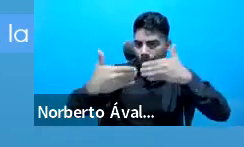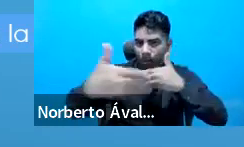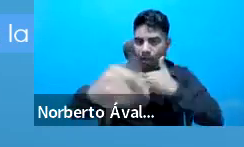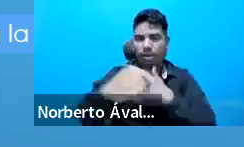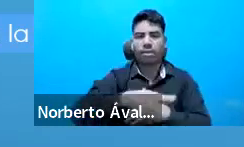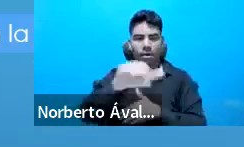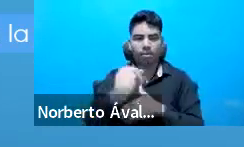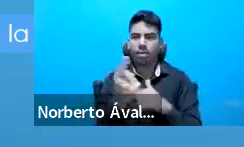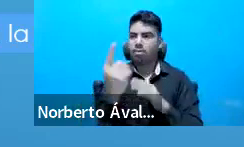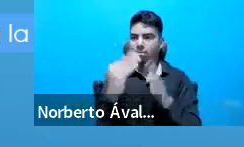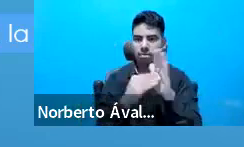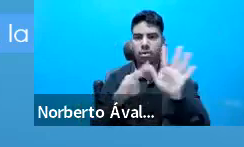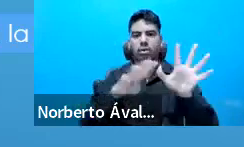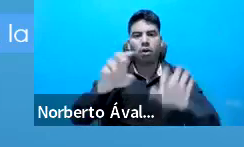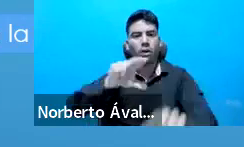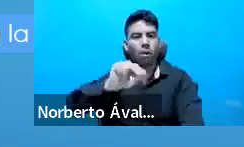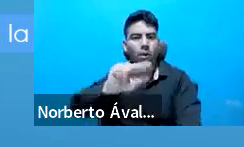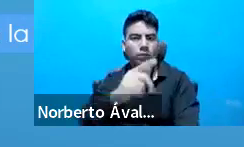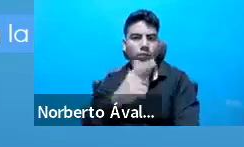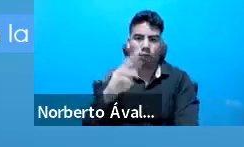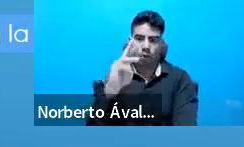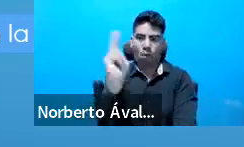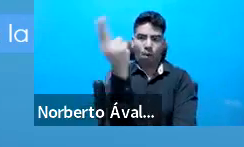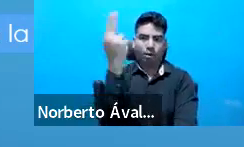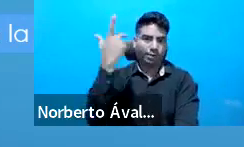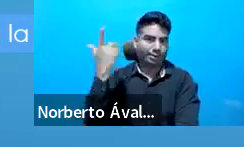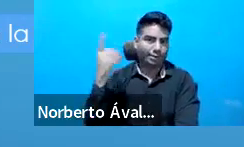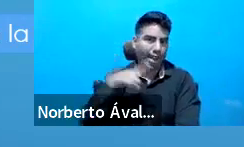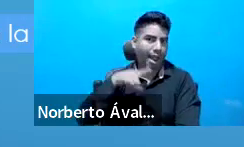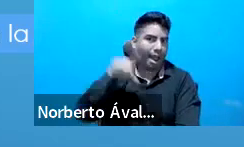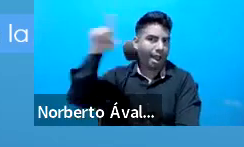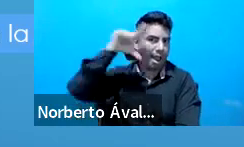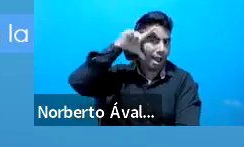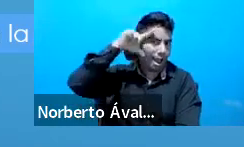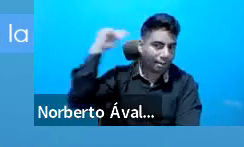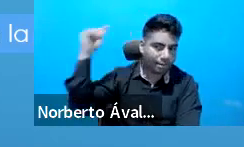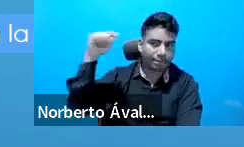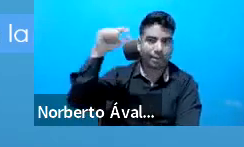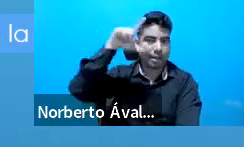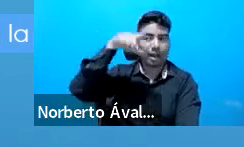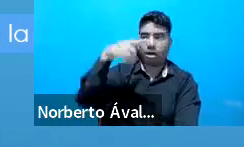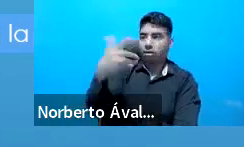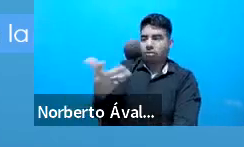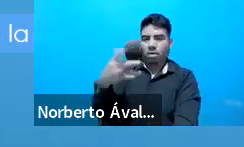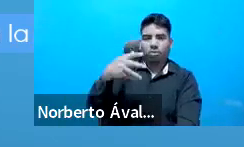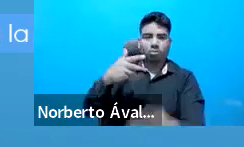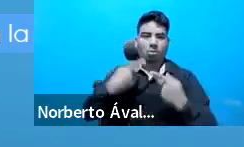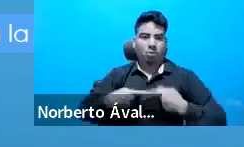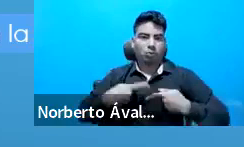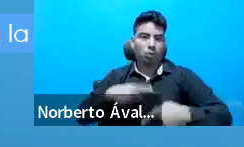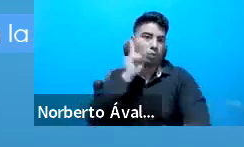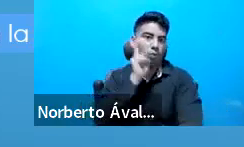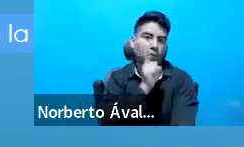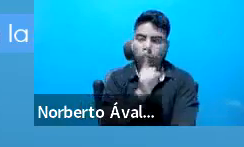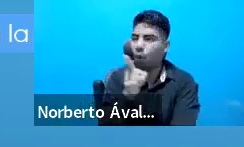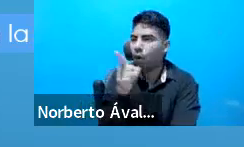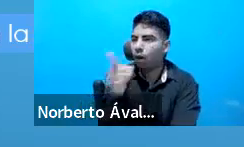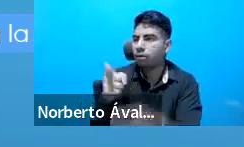hay hay un en la universidad de de de Gaulle. sordos protestaron y entonces lograron que en esta